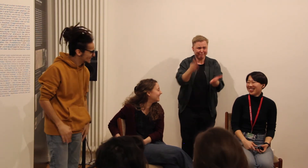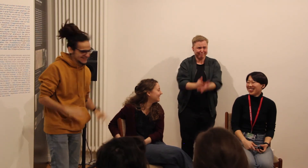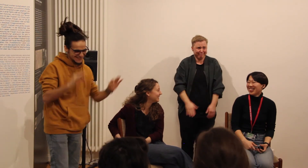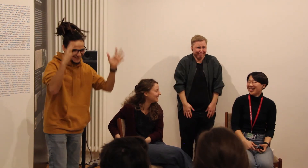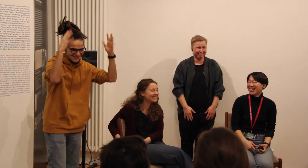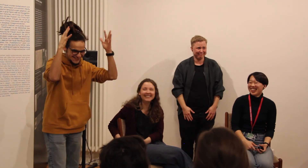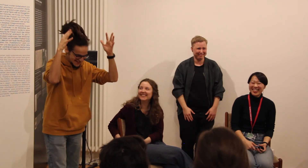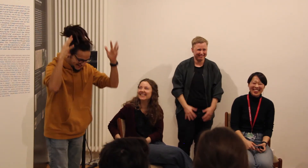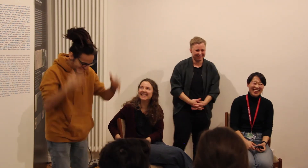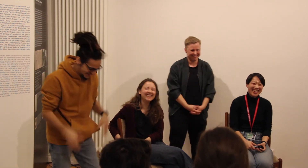Ok danke. Vielen Dank.